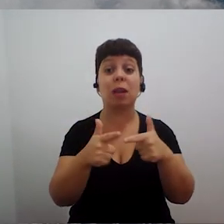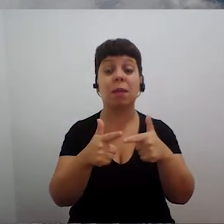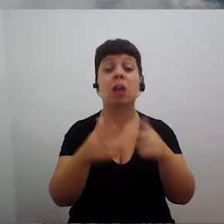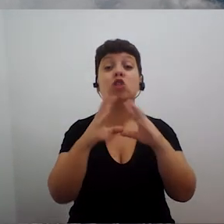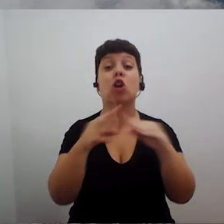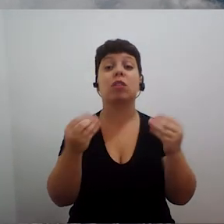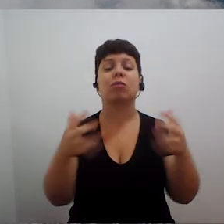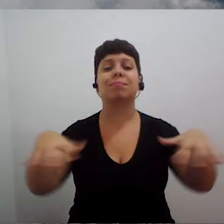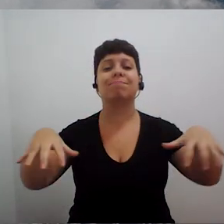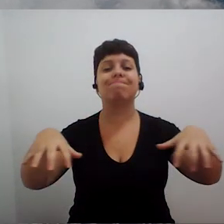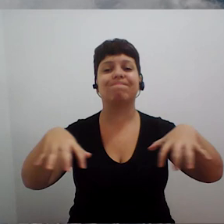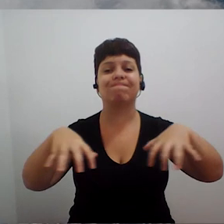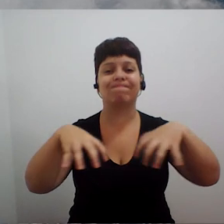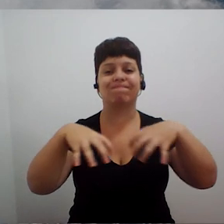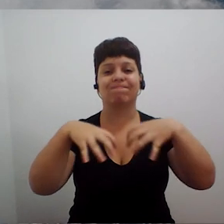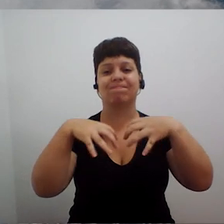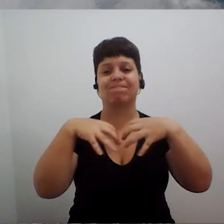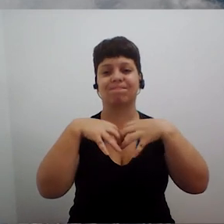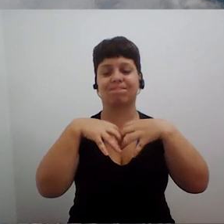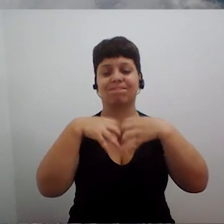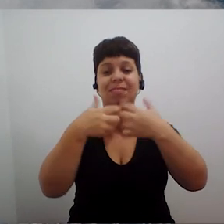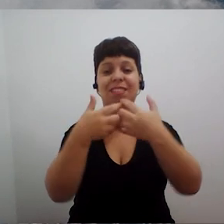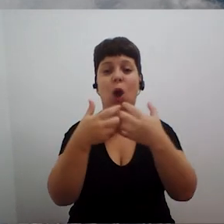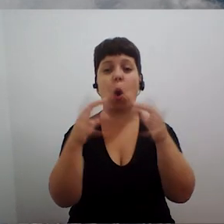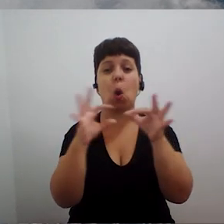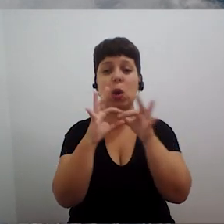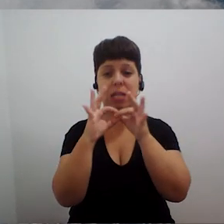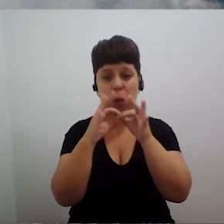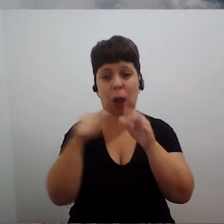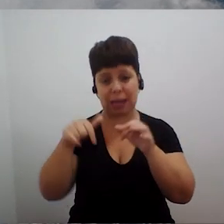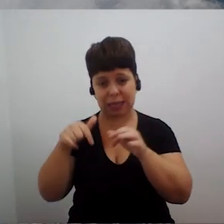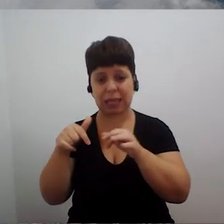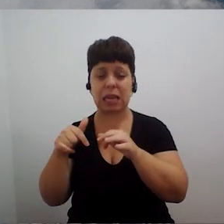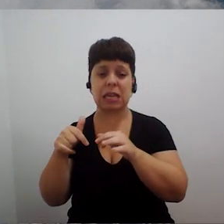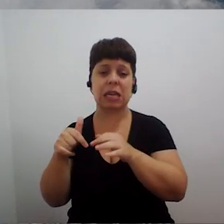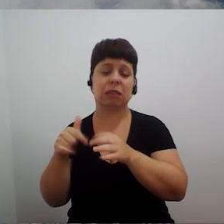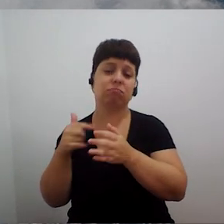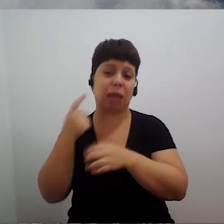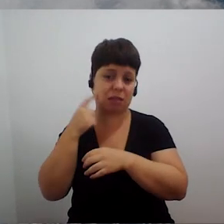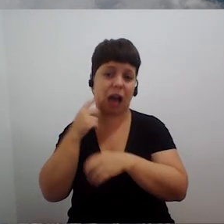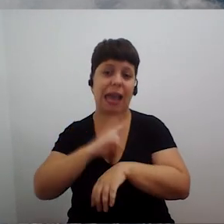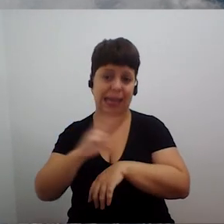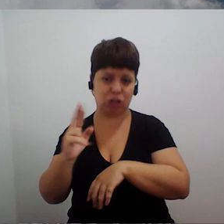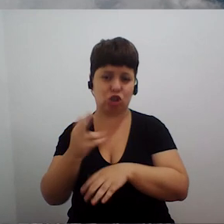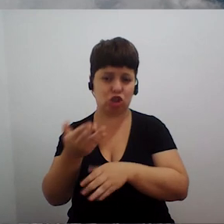que não seja pela integração. Então nós como iniciativa inter-religiosa no Brasil nosso papel